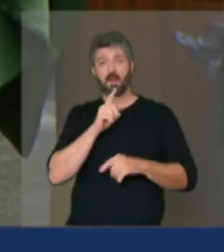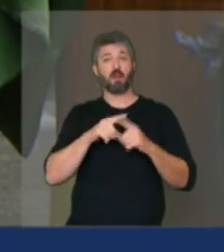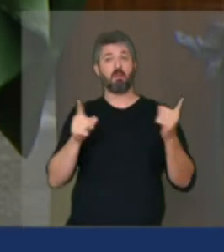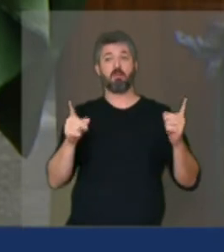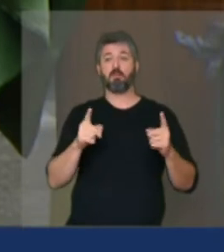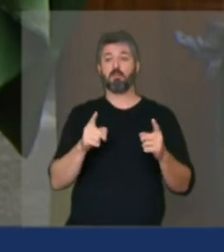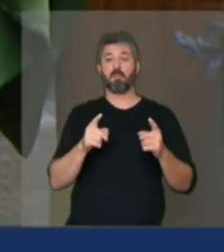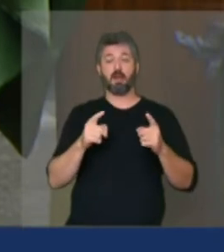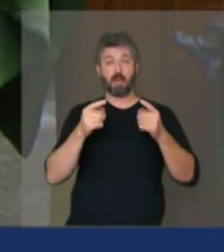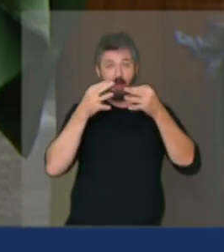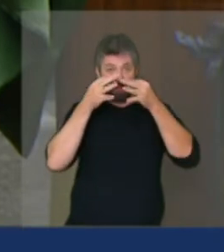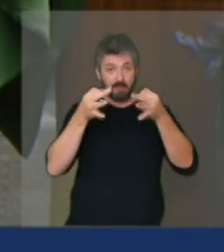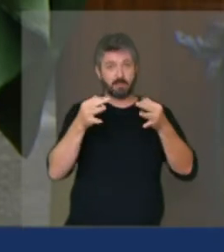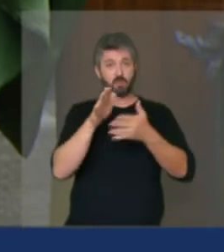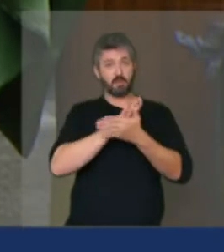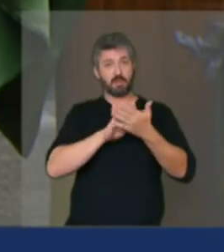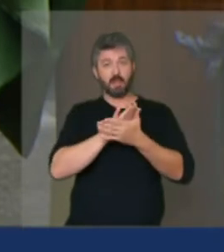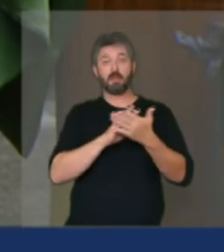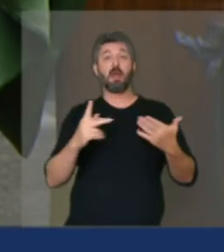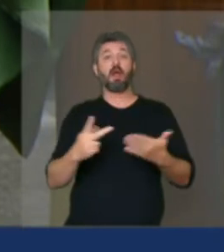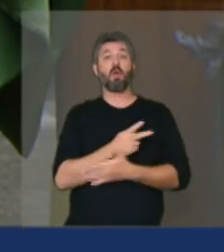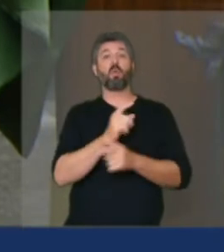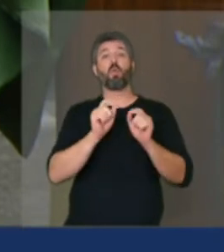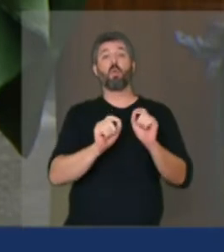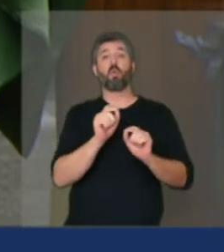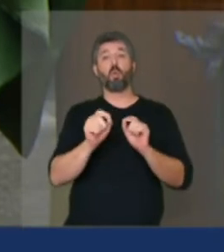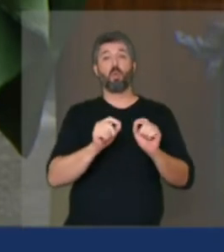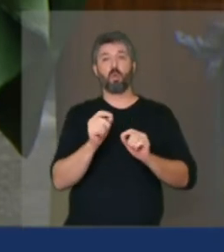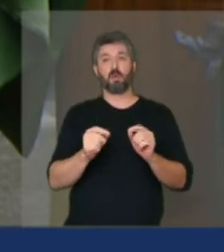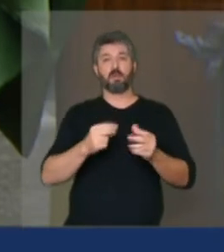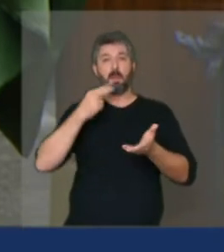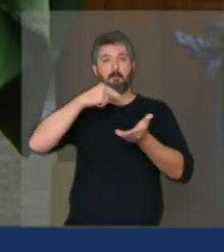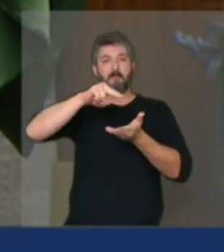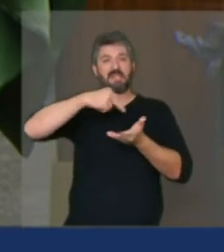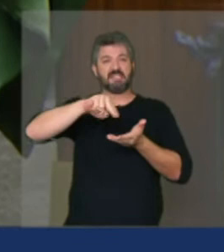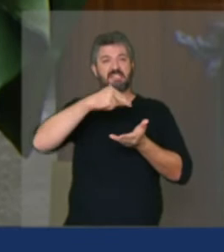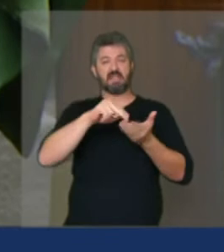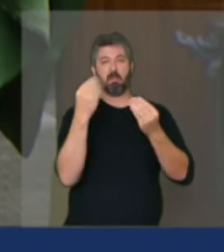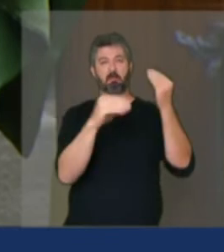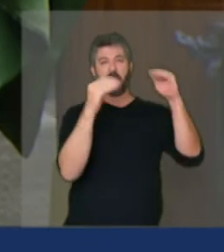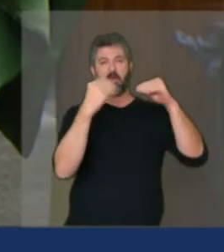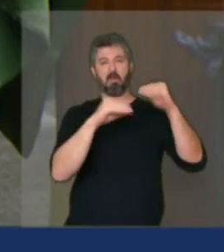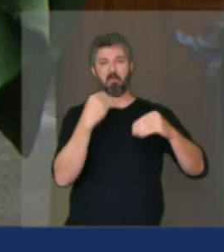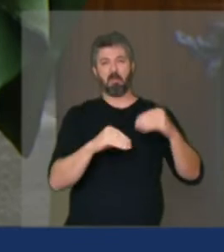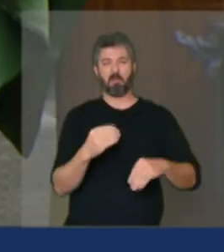SOBRE O QUE ACONTECE, AS MENSAGENS QUE SÃO POSTAS, A EDUCAÇÃO QUE ESTÁ SENDO PASSADA E, PRINCIPALMENTE, AS LEIS QUE SÃO PASSADAS NESSA